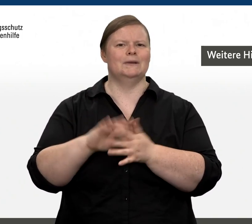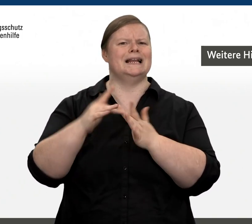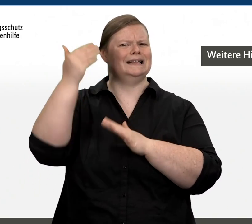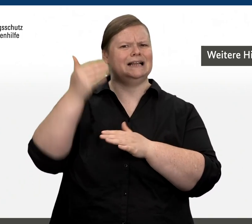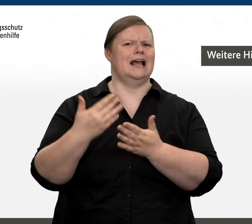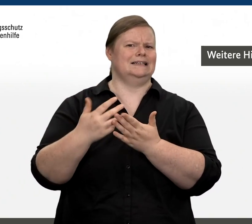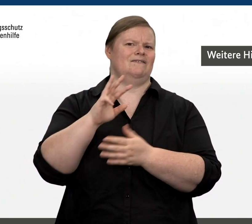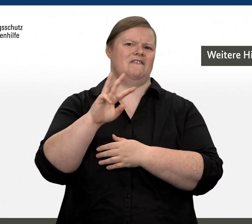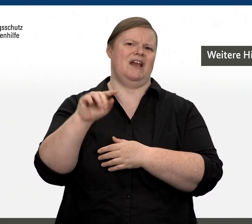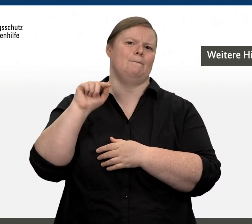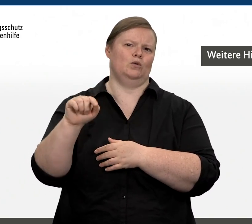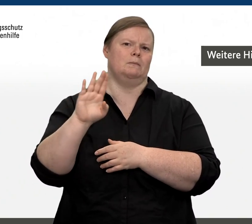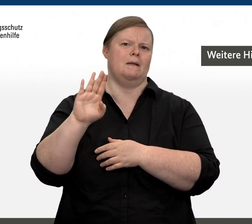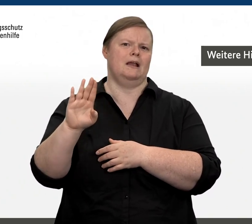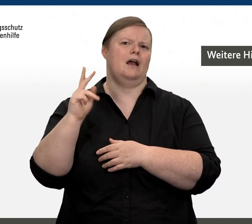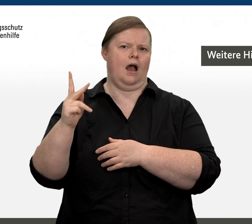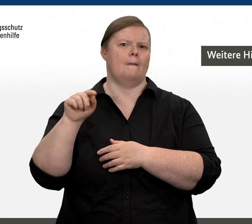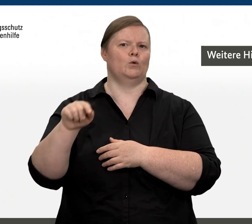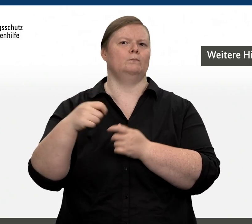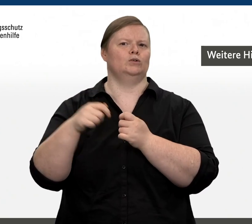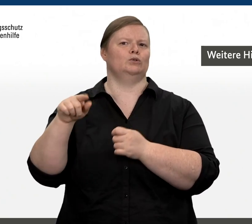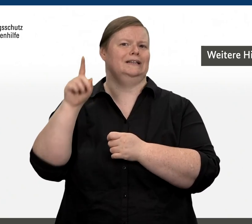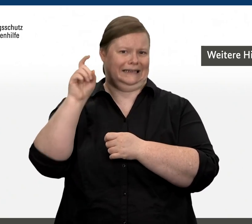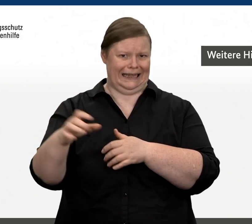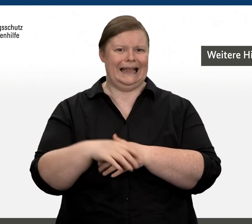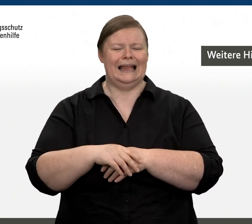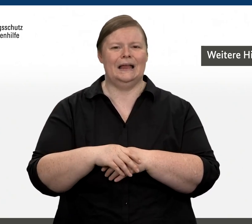unter www.bbk.bund.de.